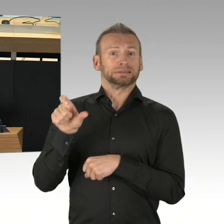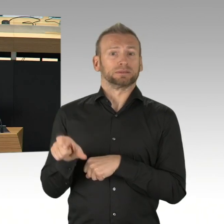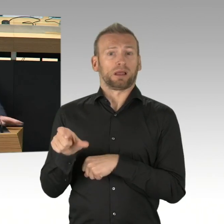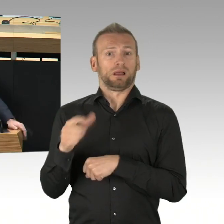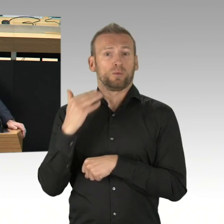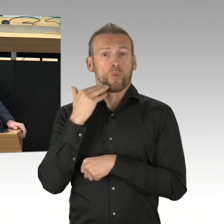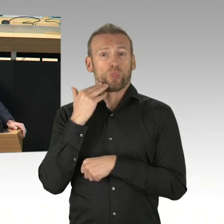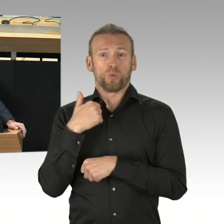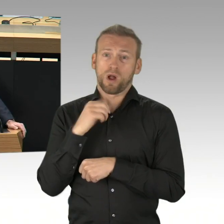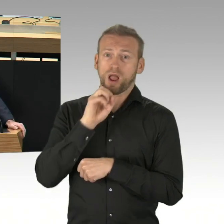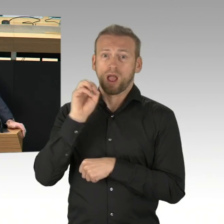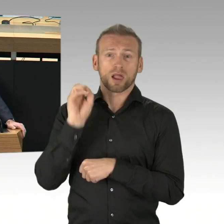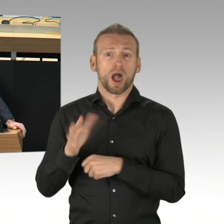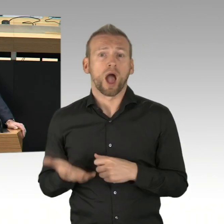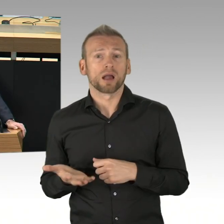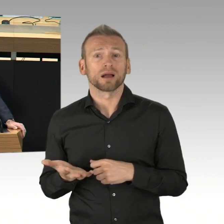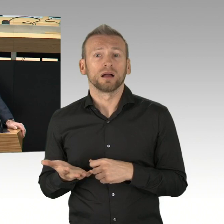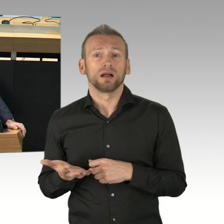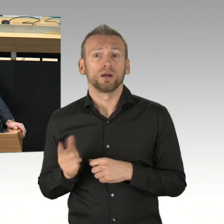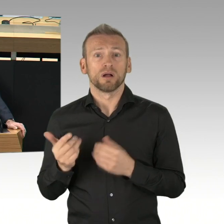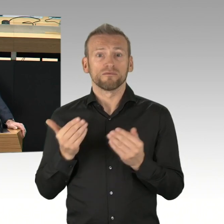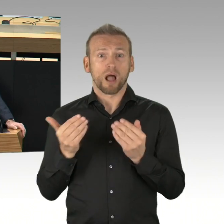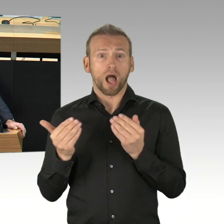Dann spätestens wird allen in Berlin klar sein,